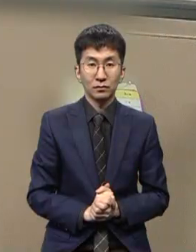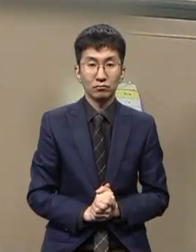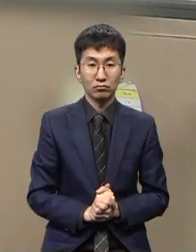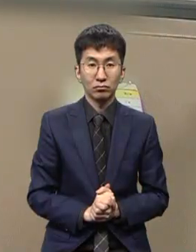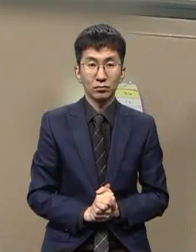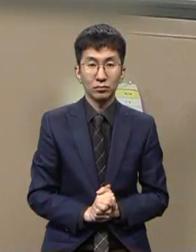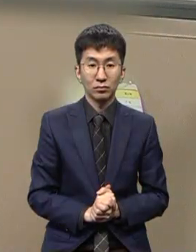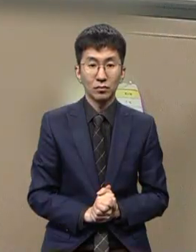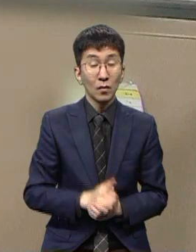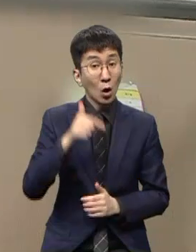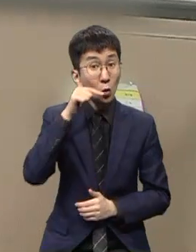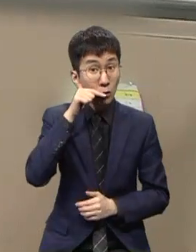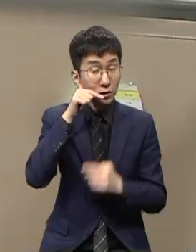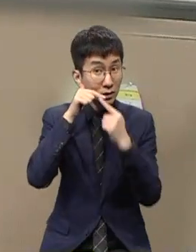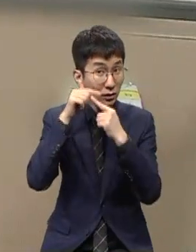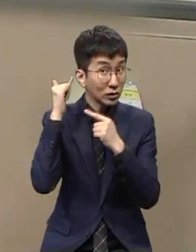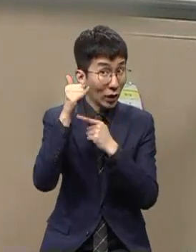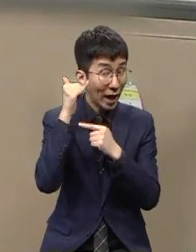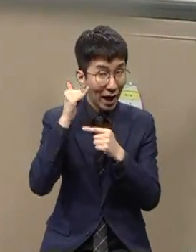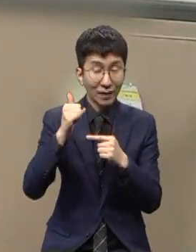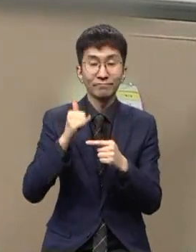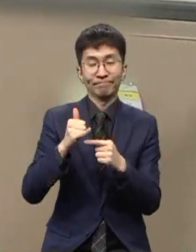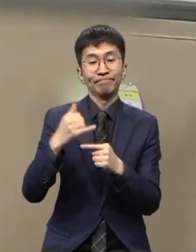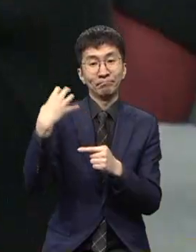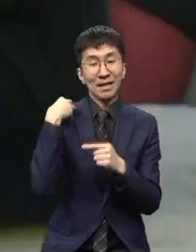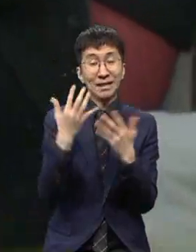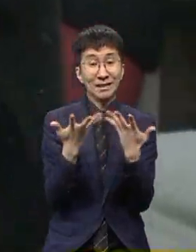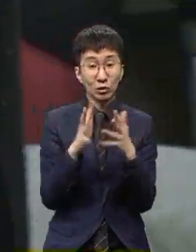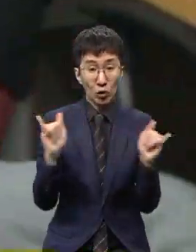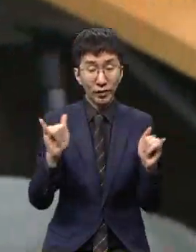(기자) 콜센터 직원들이 한 상자씩 자가 검사 키트를 받아듭니다.